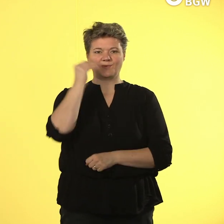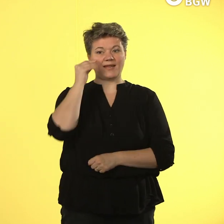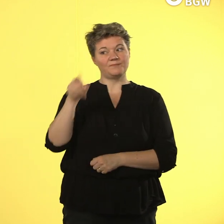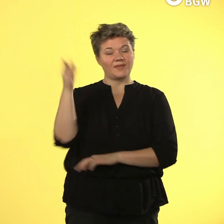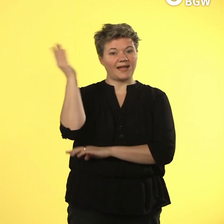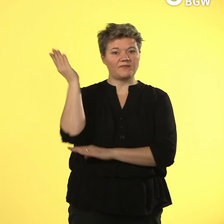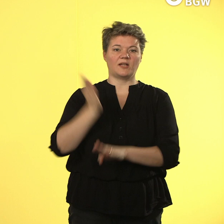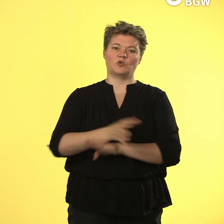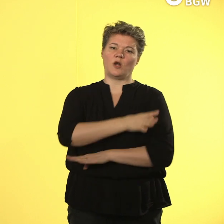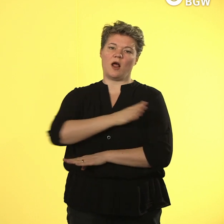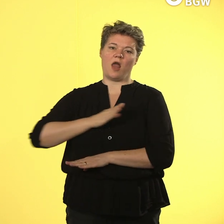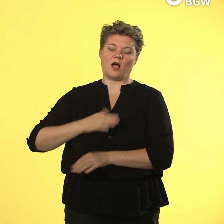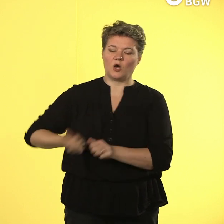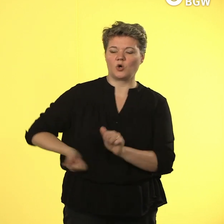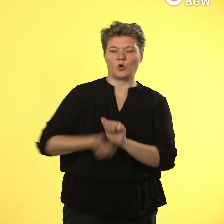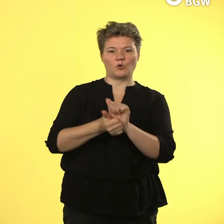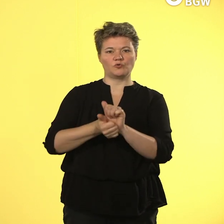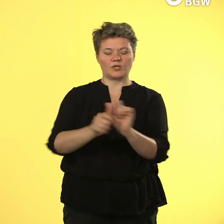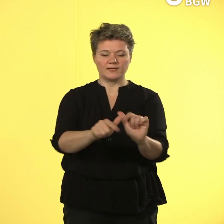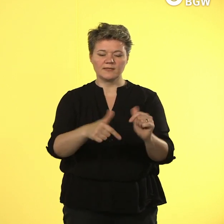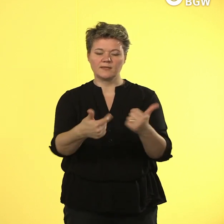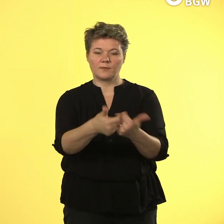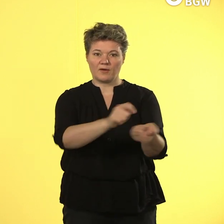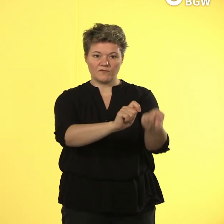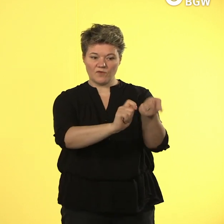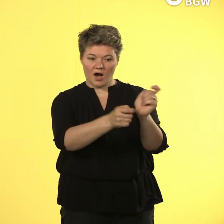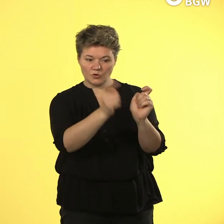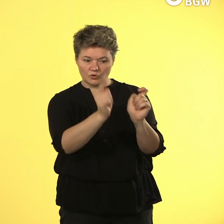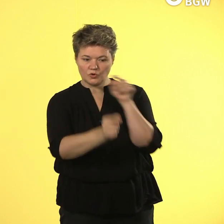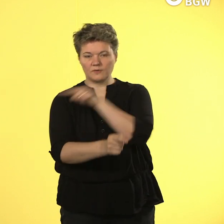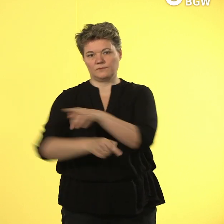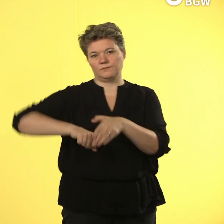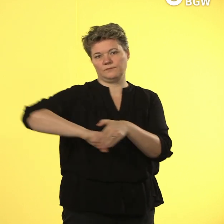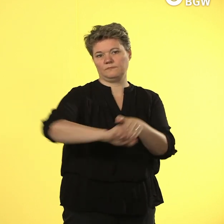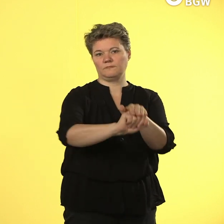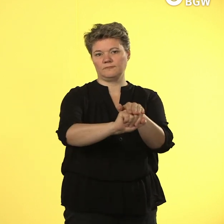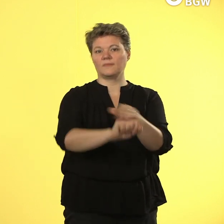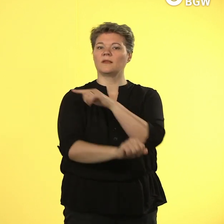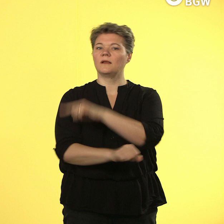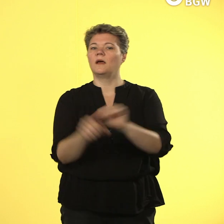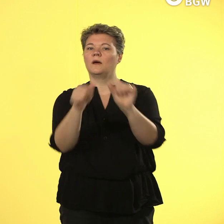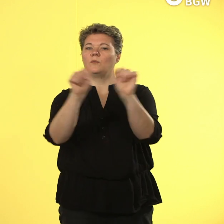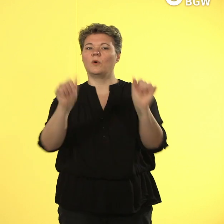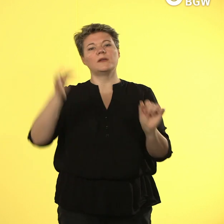und entwickelt im Vortrag ein Modell, um mit dem Paradigmenwechsel kreativ, produktiv und angstlösend umzugehen.